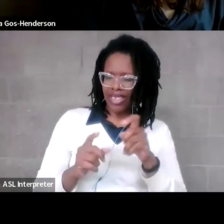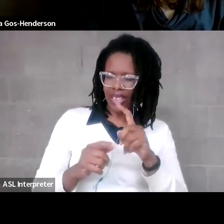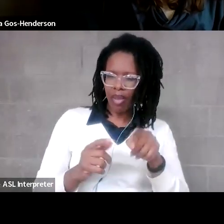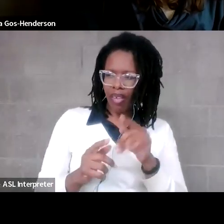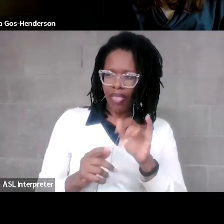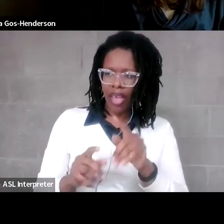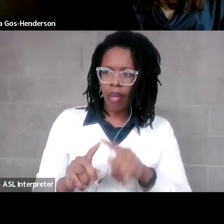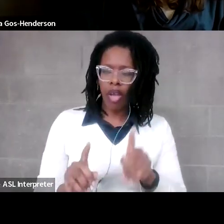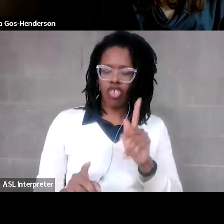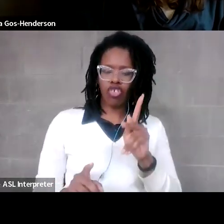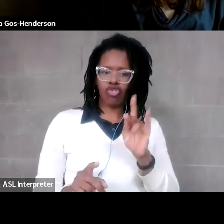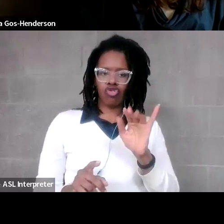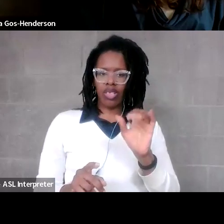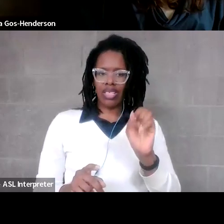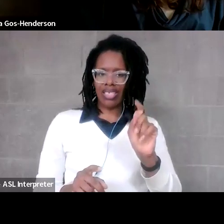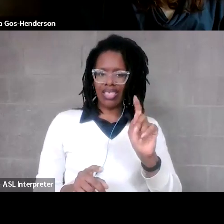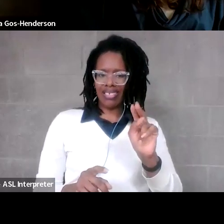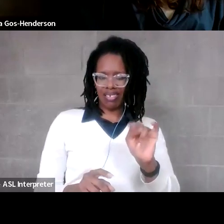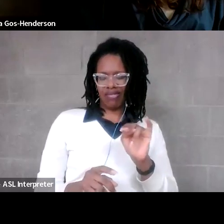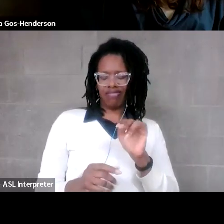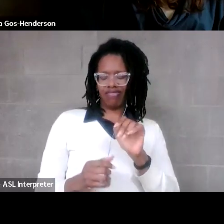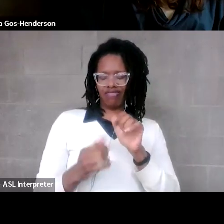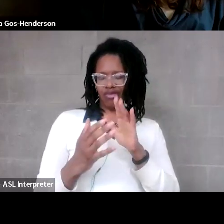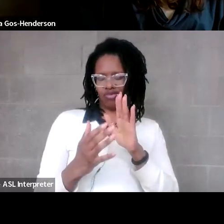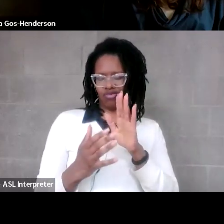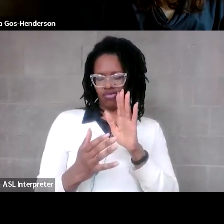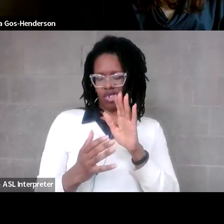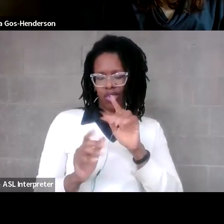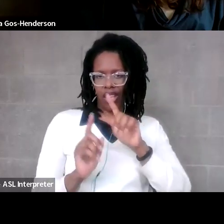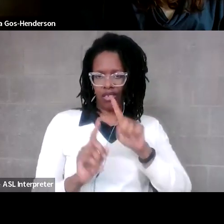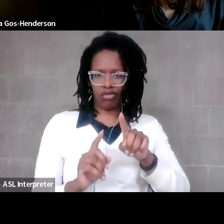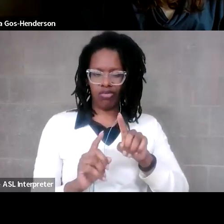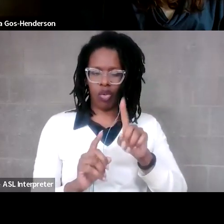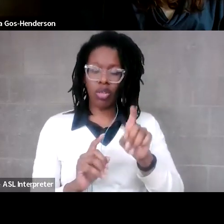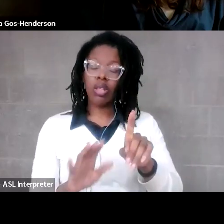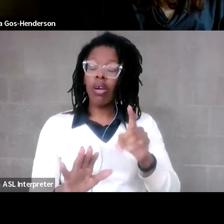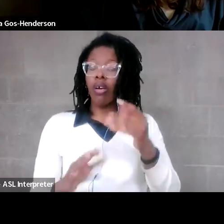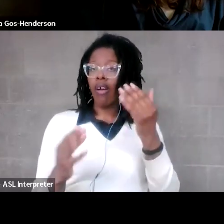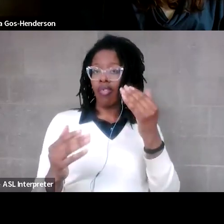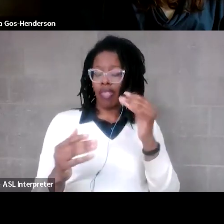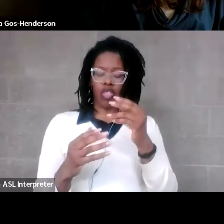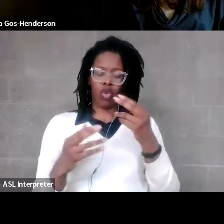Y Kristin va a abordar esto, esperamos que la página de recursos que acabo de compartir les haya mostrado dónde pueden obtener esa información,